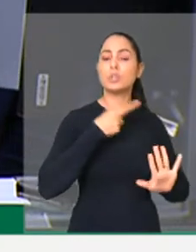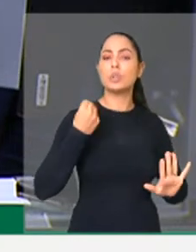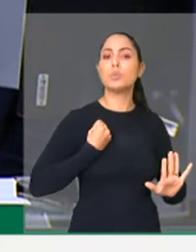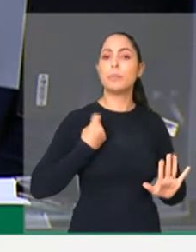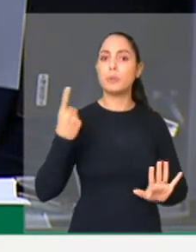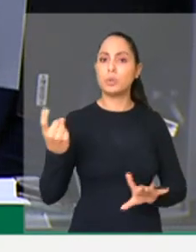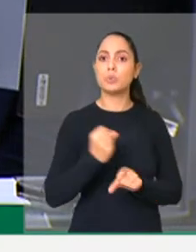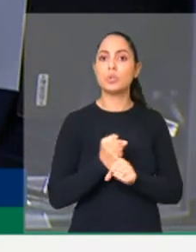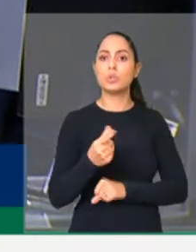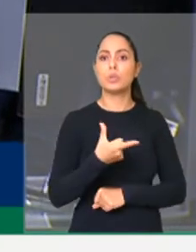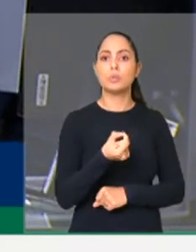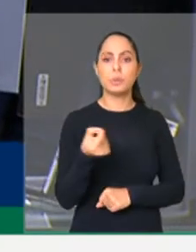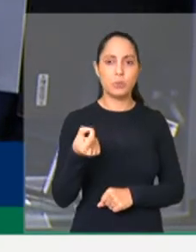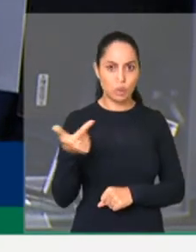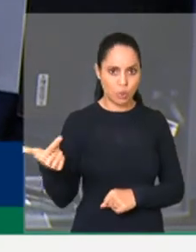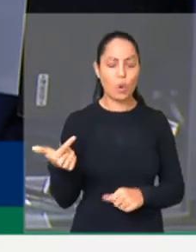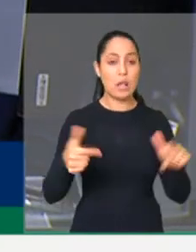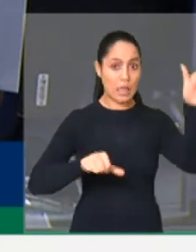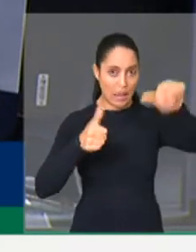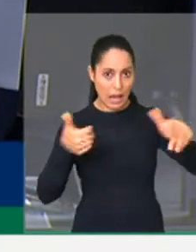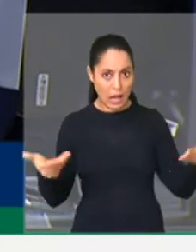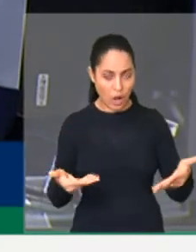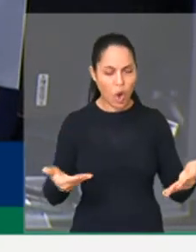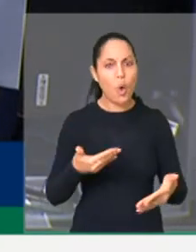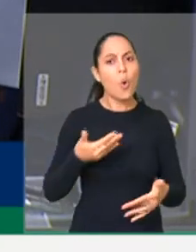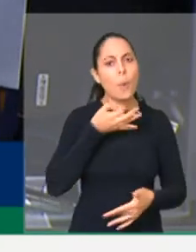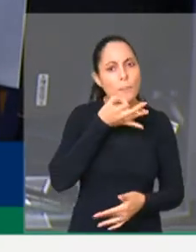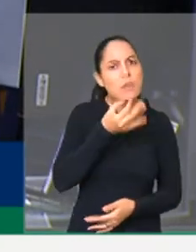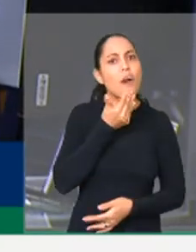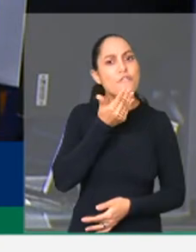DEPUTADO CORONEL TADEU. -- [DEPUTADO]: SENHOR PRESIDENTE, A GENTE PÔDE VER DETERMINADOS PARLAMENTARES